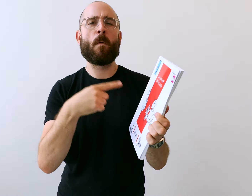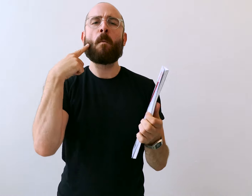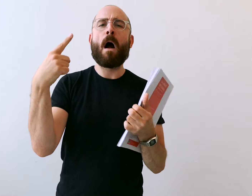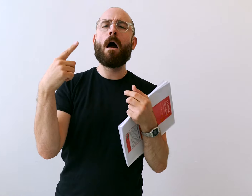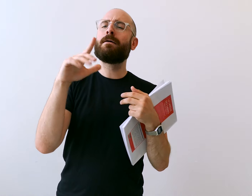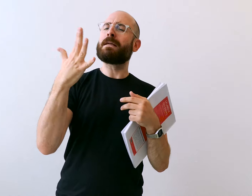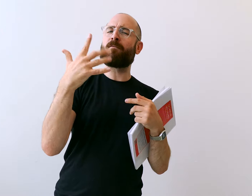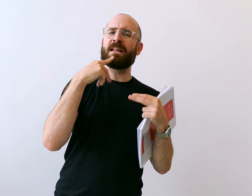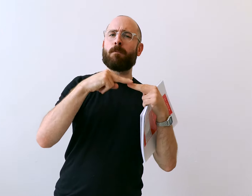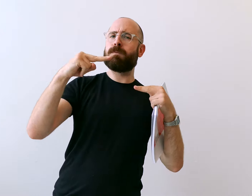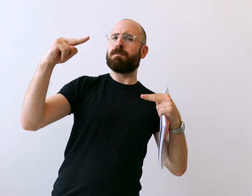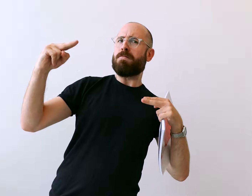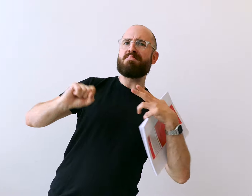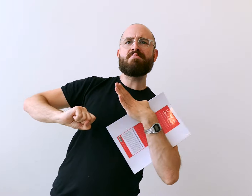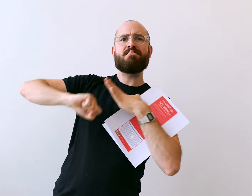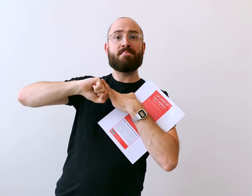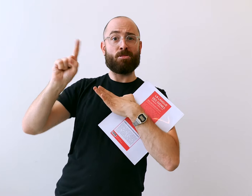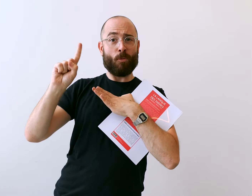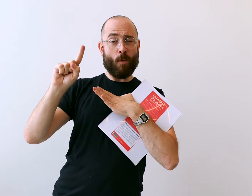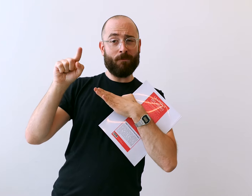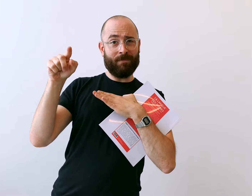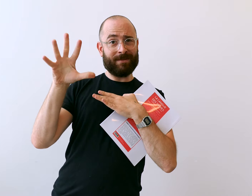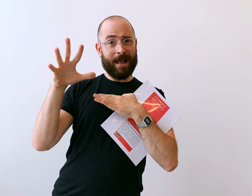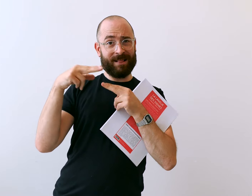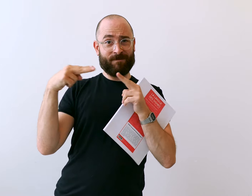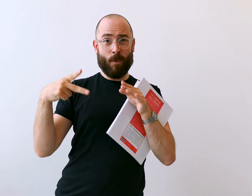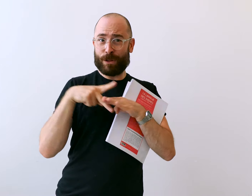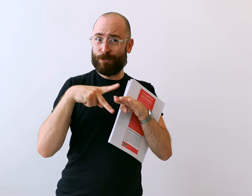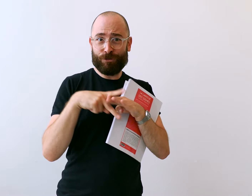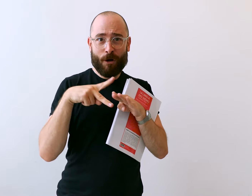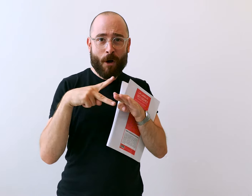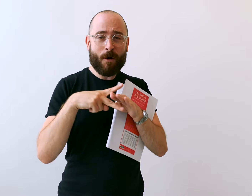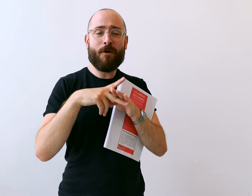On croit que le tome 5, c'est plus pour un niveau avancé alors que pas du tout,